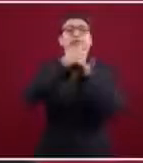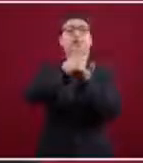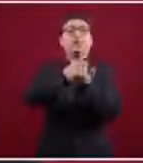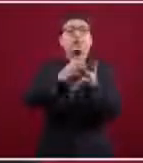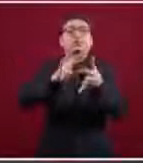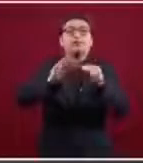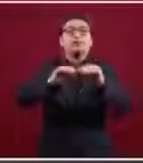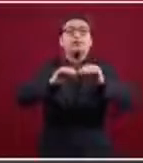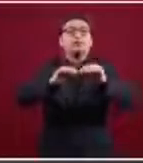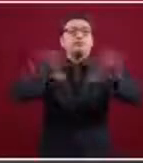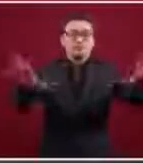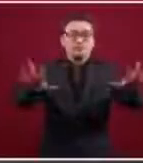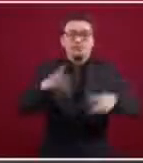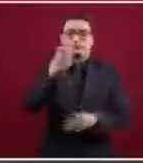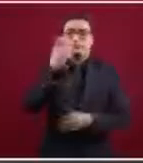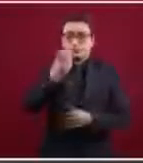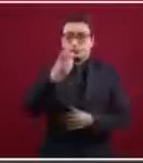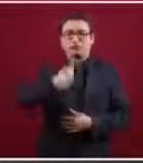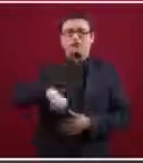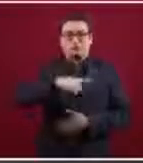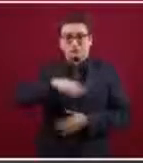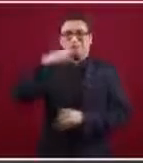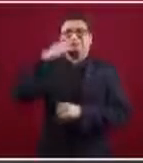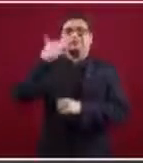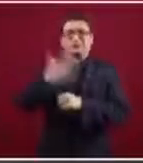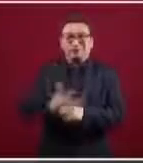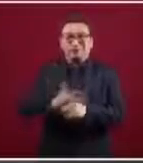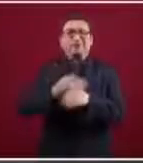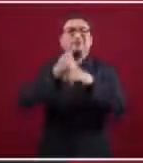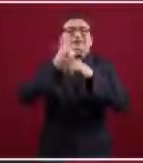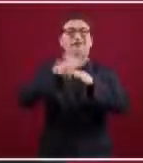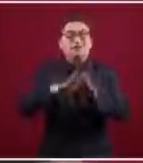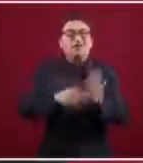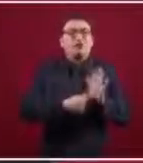Y nosotros estamos cumpliendo con nuestra responsabilidad de informar, de garantizar